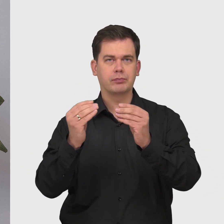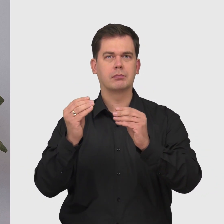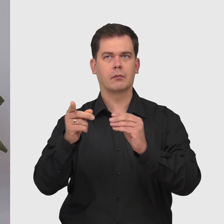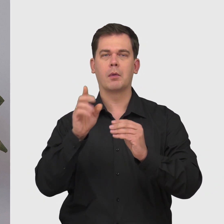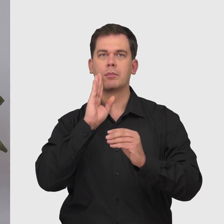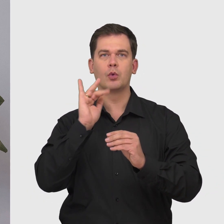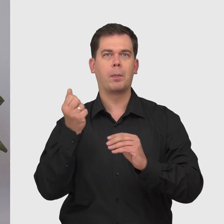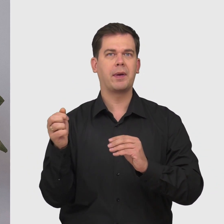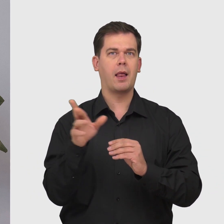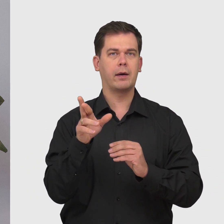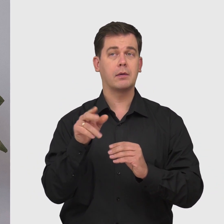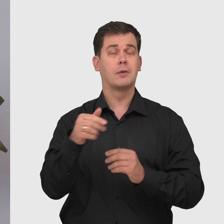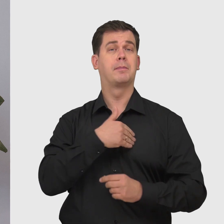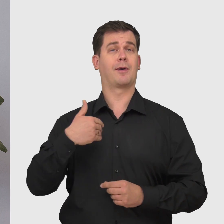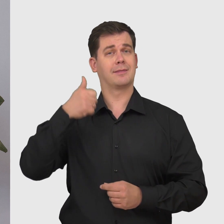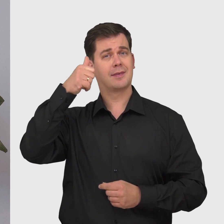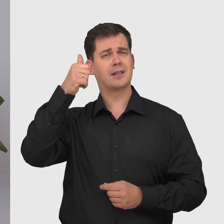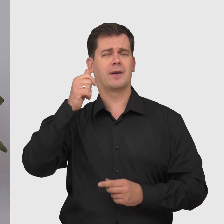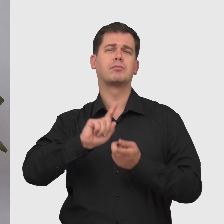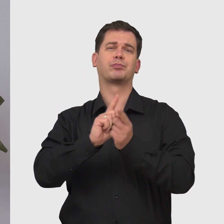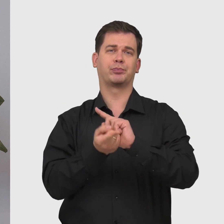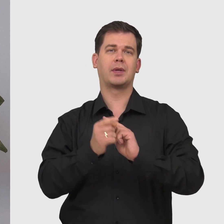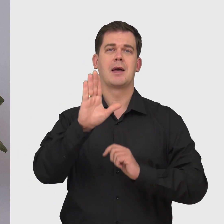kunsztownymi dziełami sztuki jubilerskiej,